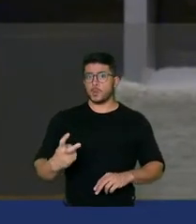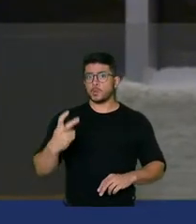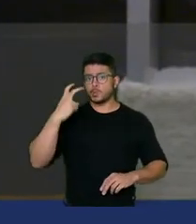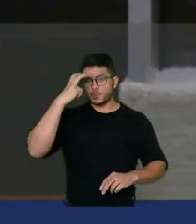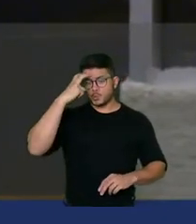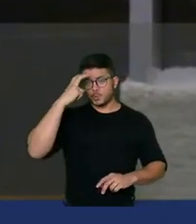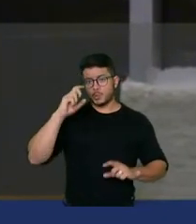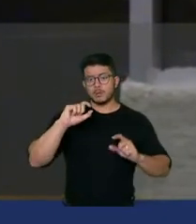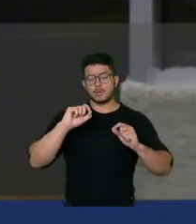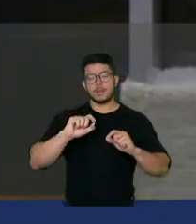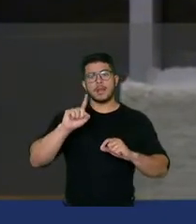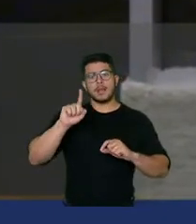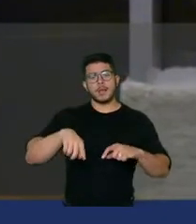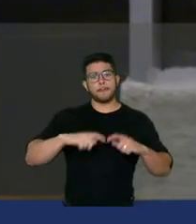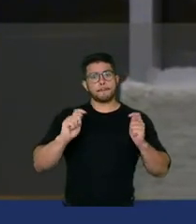QUE CULTURA NÃO É AQUELE INSTRUMENTO QUE SE TEM PARA SE